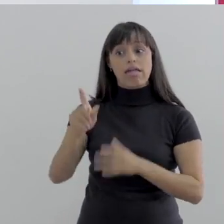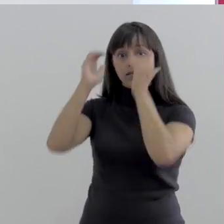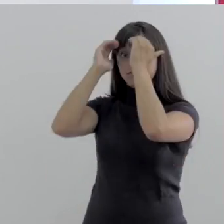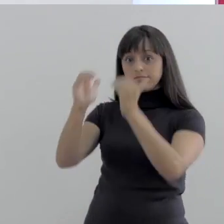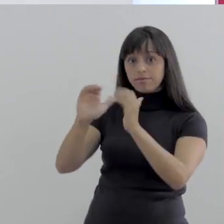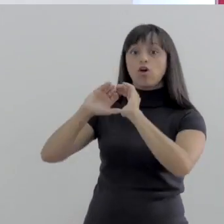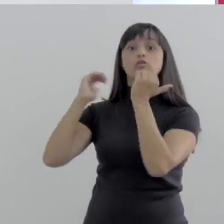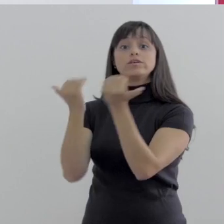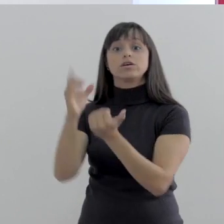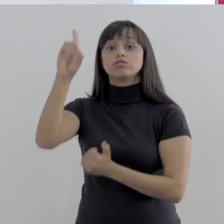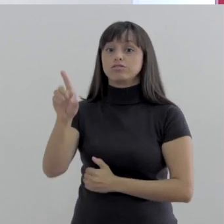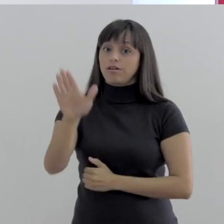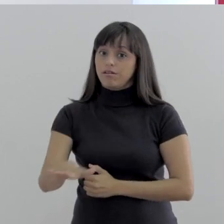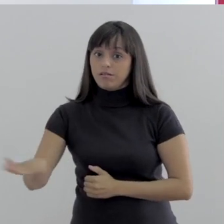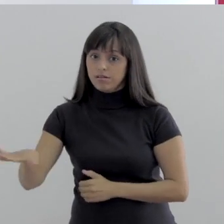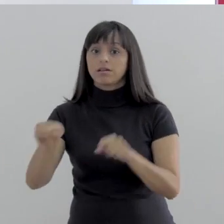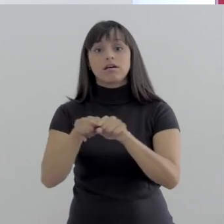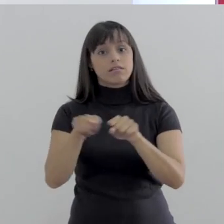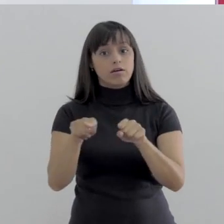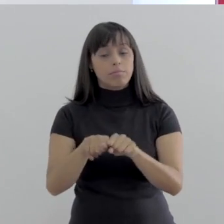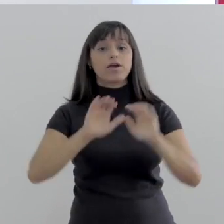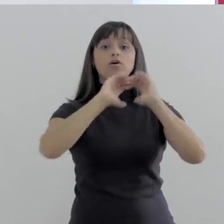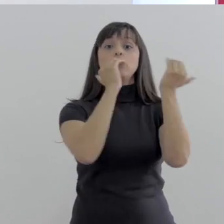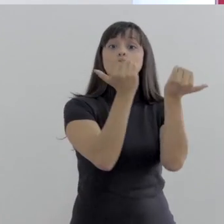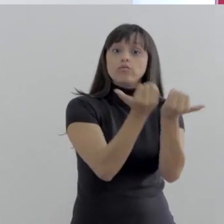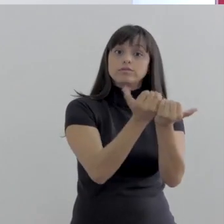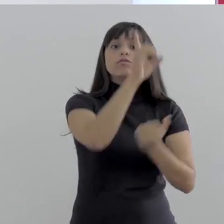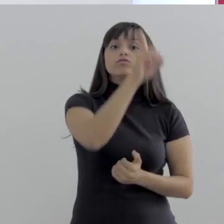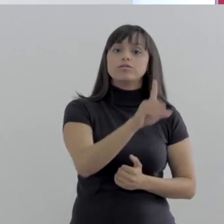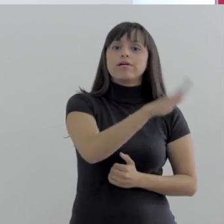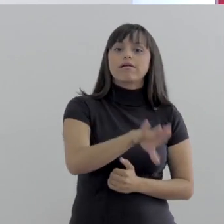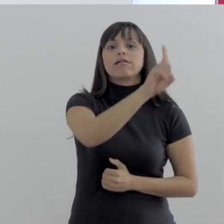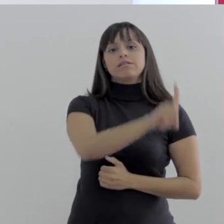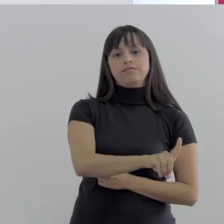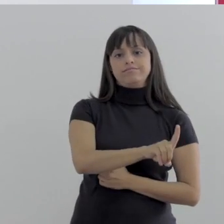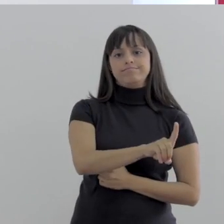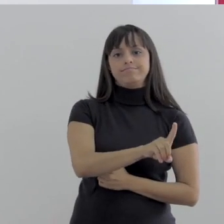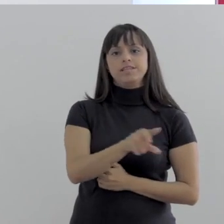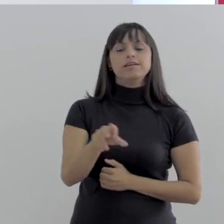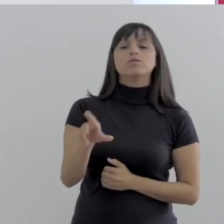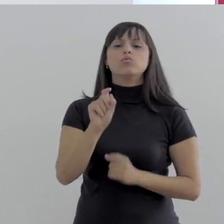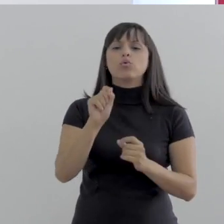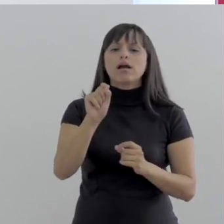e a Convenção de Direitos de Crianças com Deficiência. A ideia é essa: